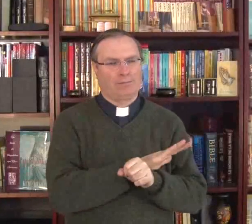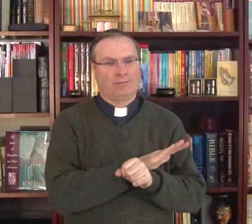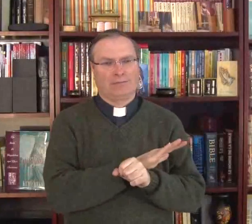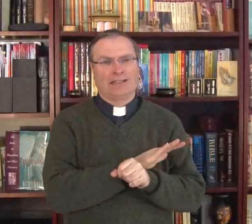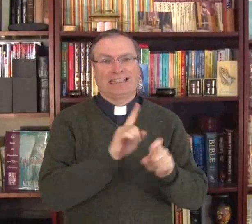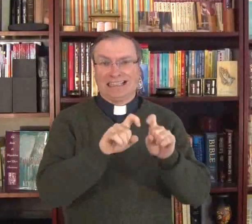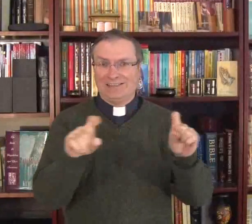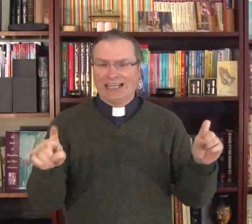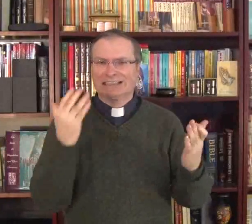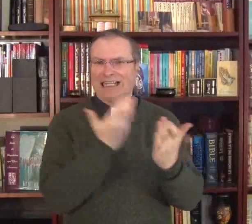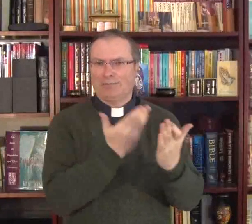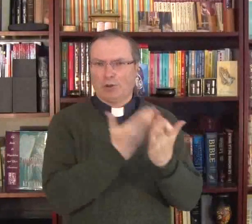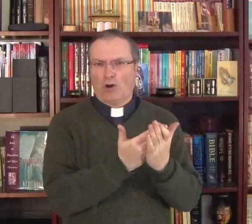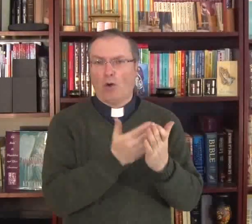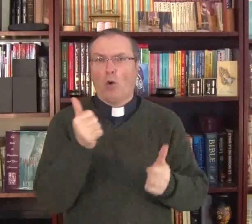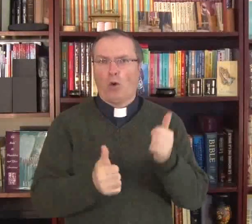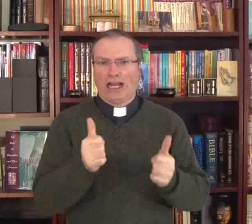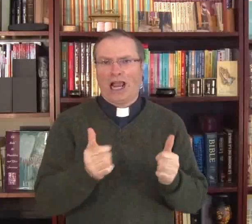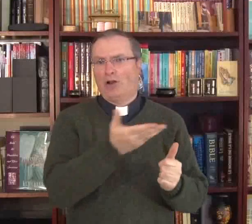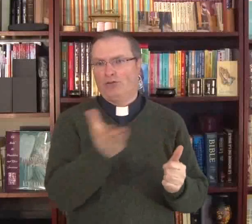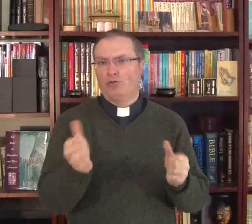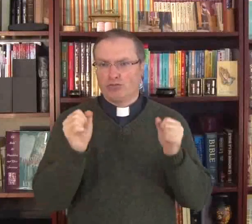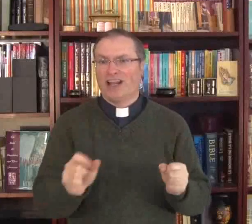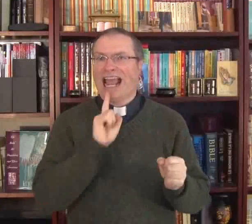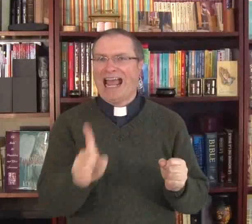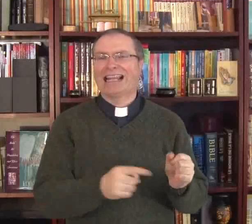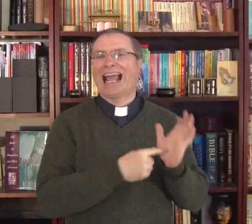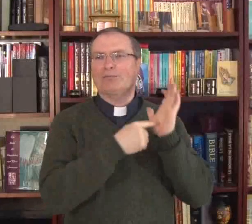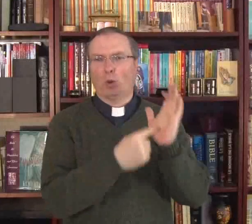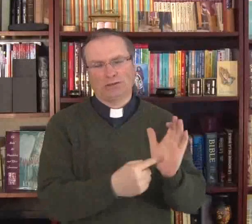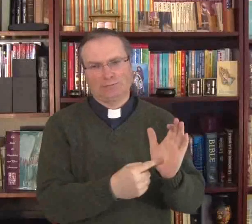les diverses épreuves auxquelles vous pouvez être exposés,